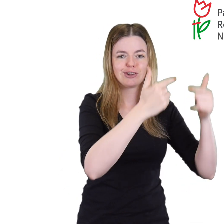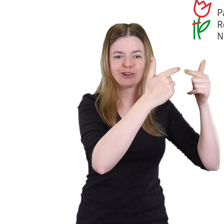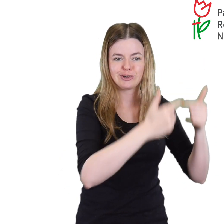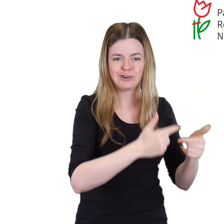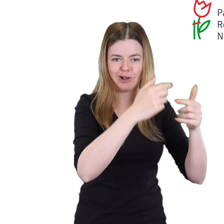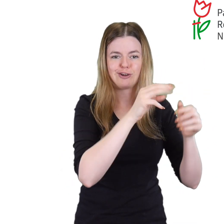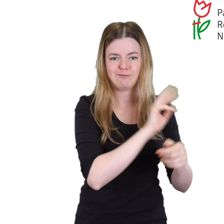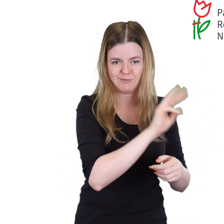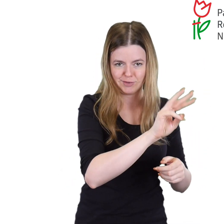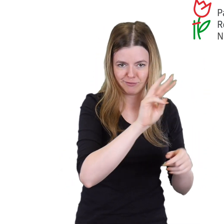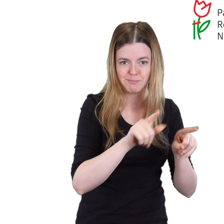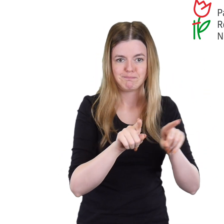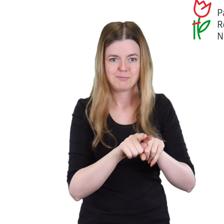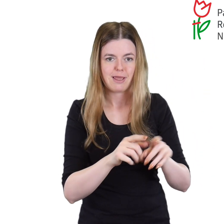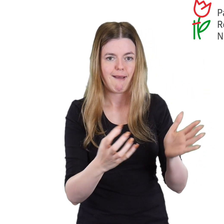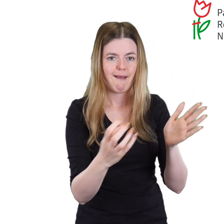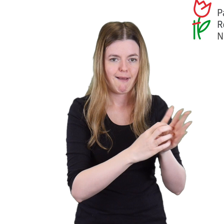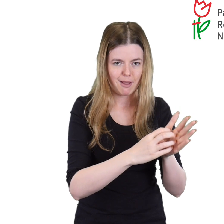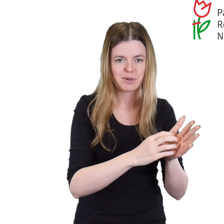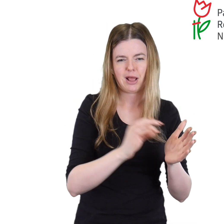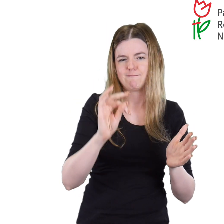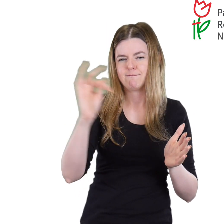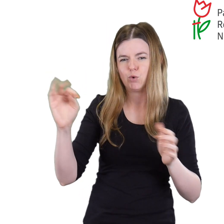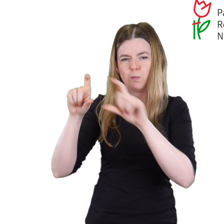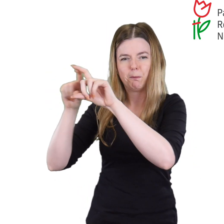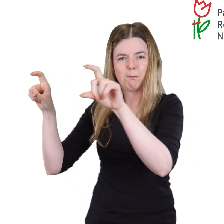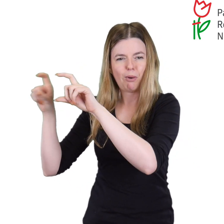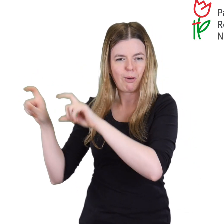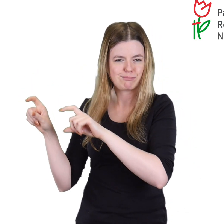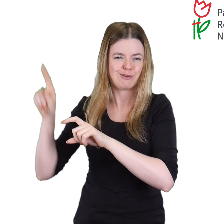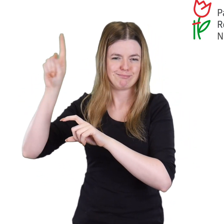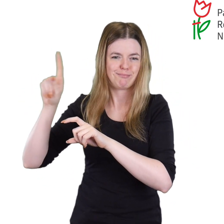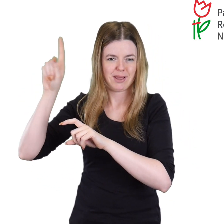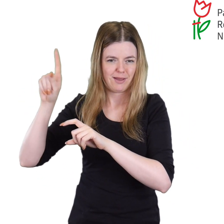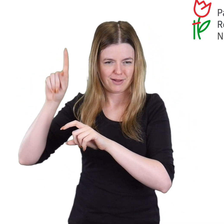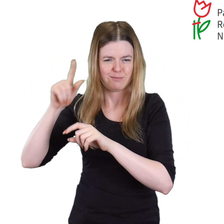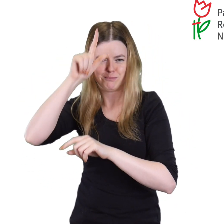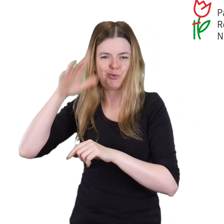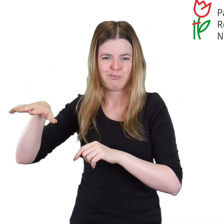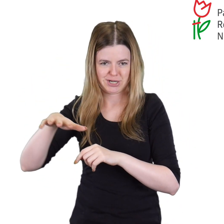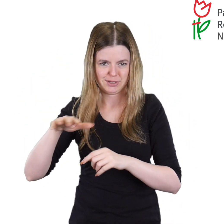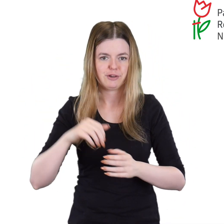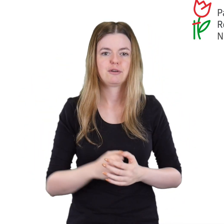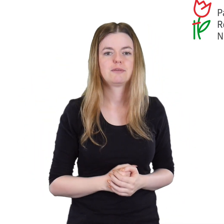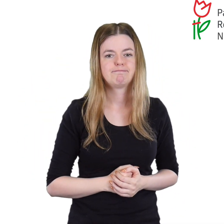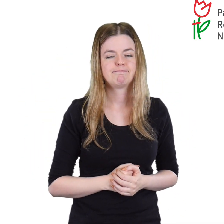stron internetowych i aplikacji mobilnych podmiotów publicznych.